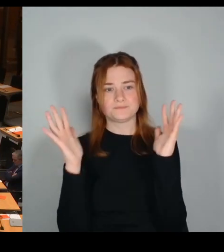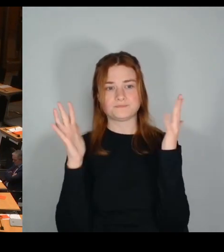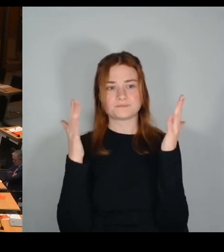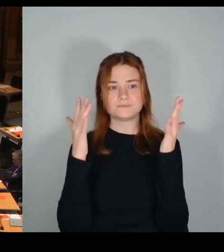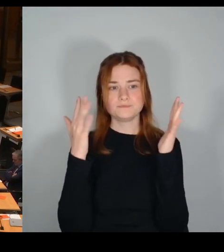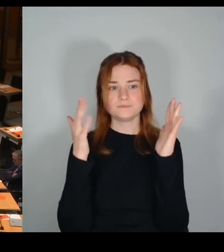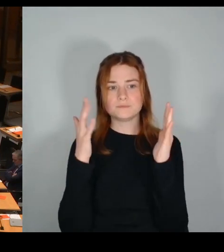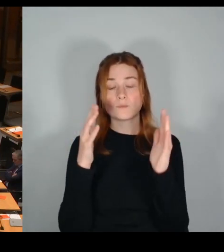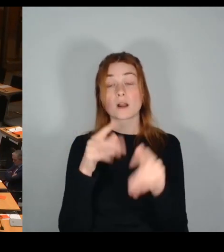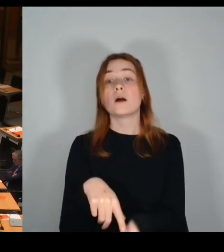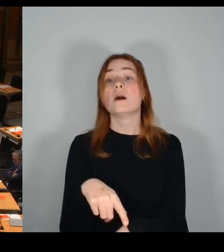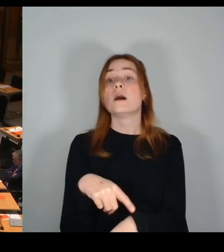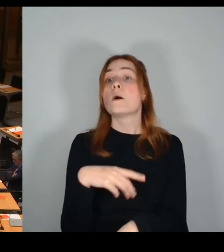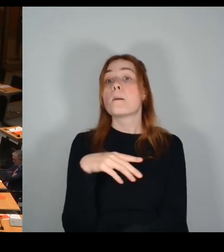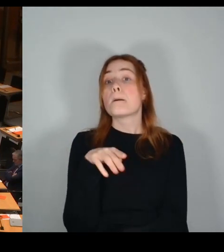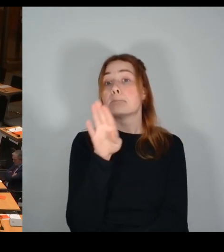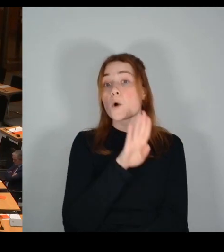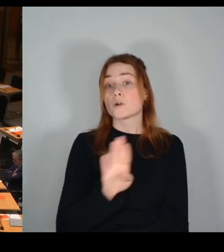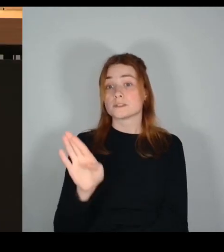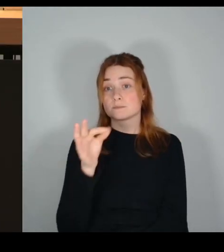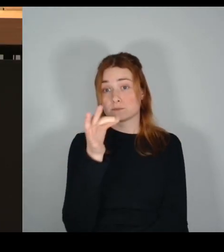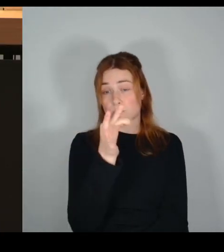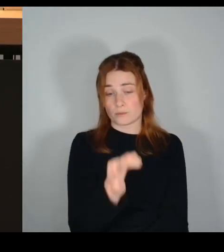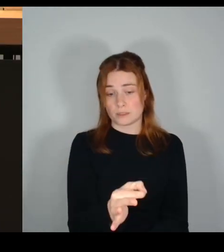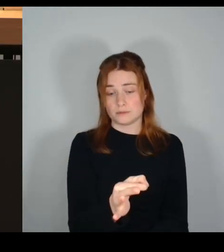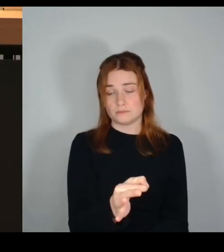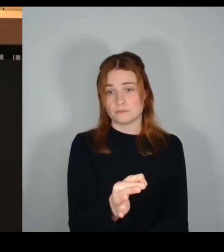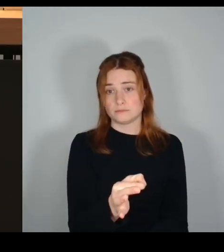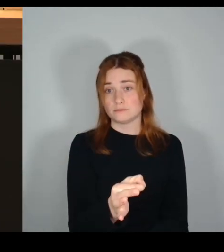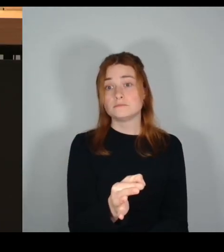Und Brunsbüttel hat mir schon als Jugendliche, als Jugendlicher schon